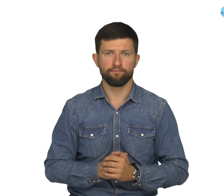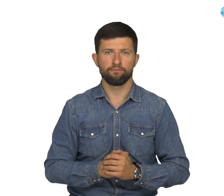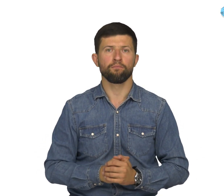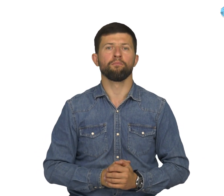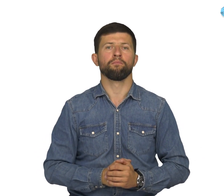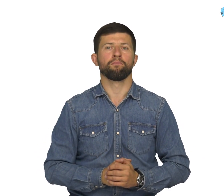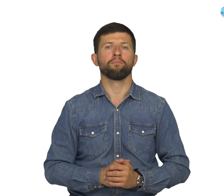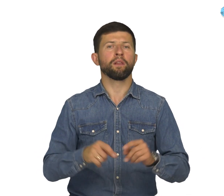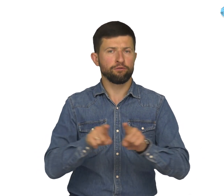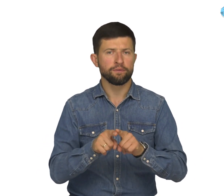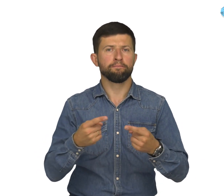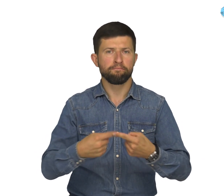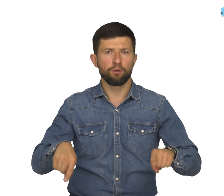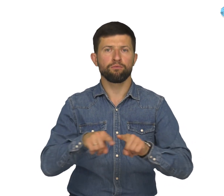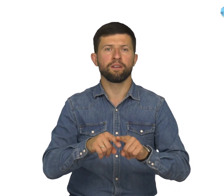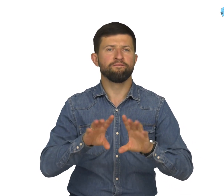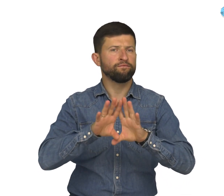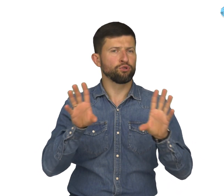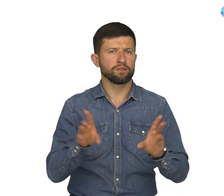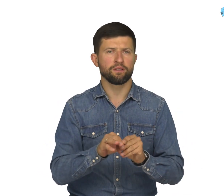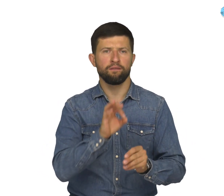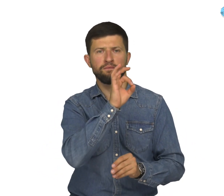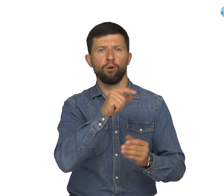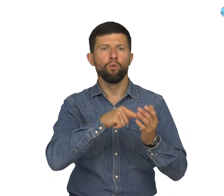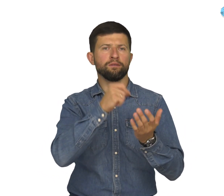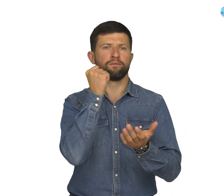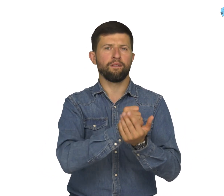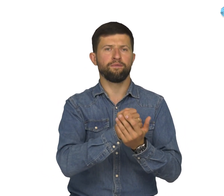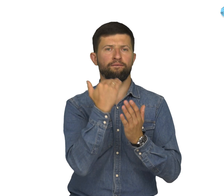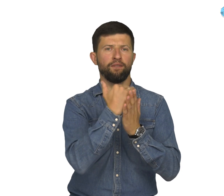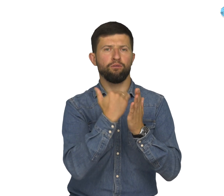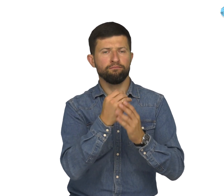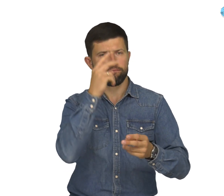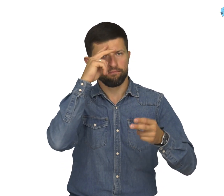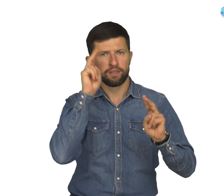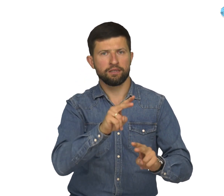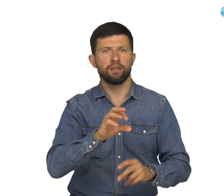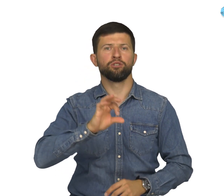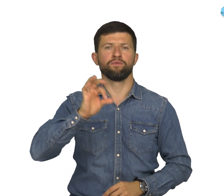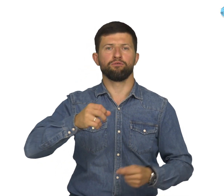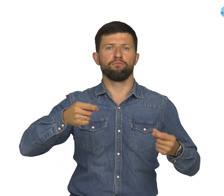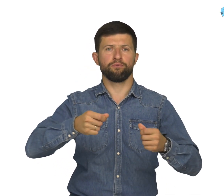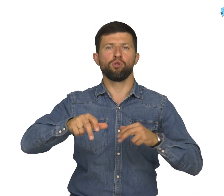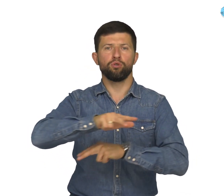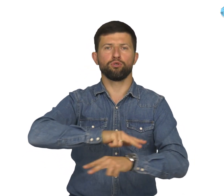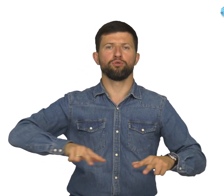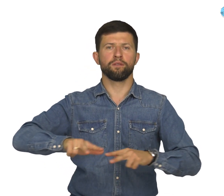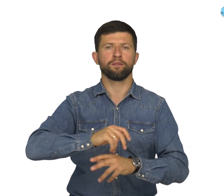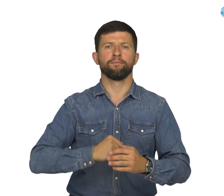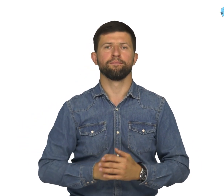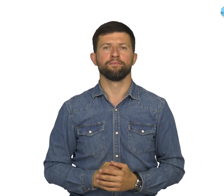oraz spełniają wszystkie ustawowe warunki do przyznania danego świadczenia rodzinnego.